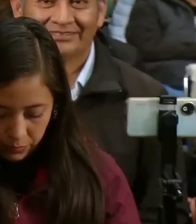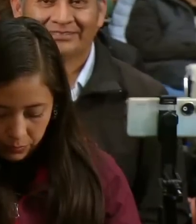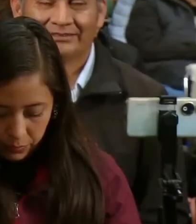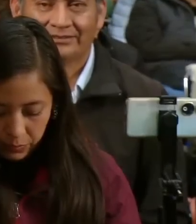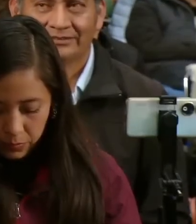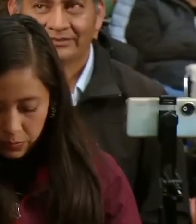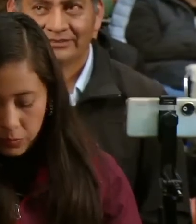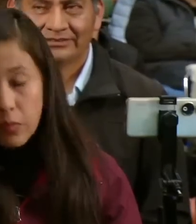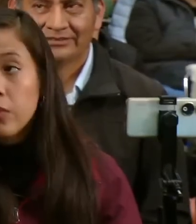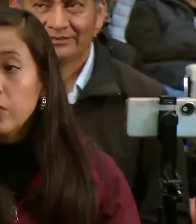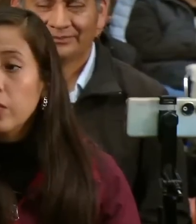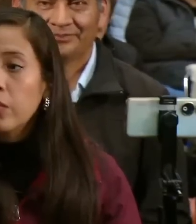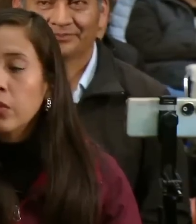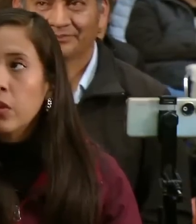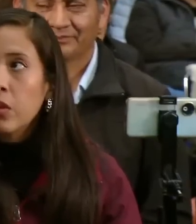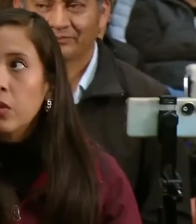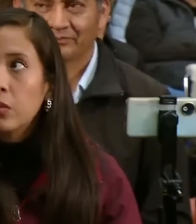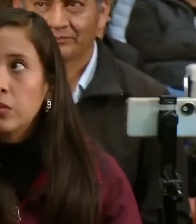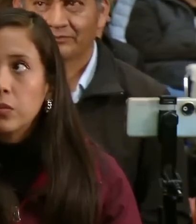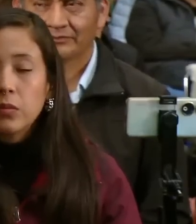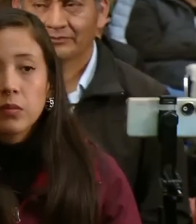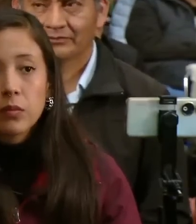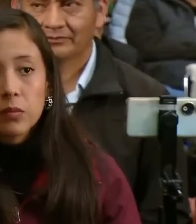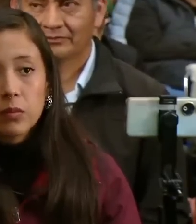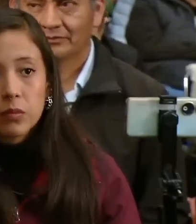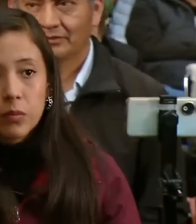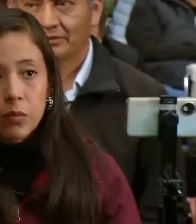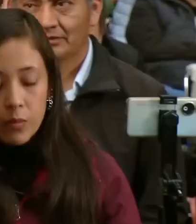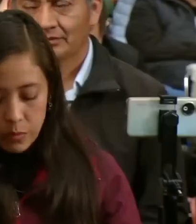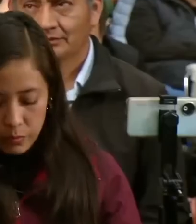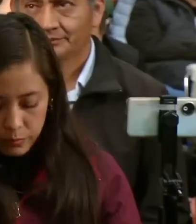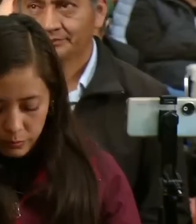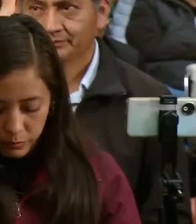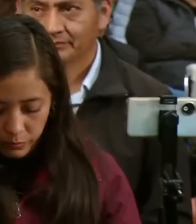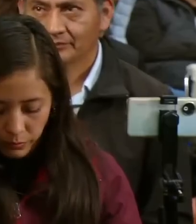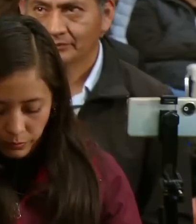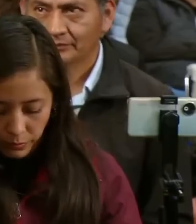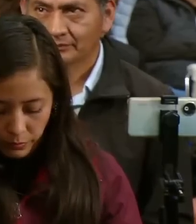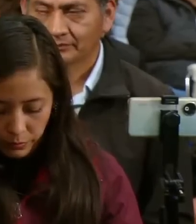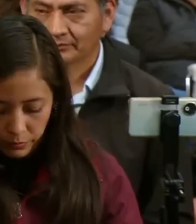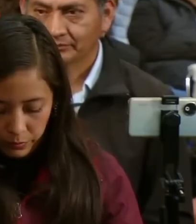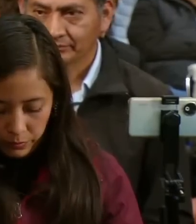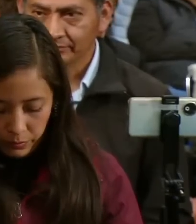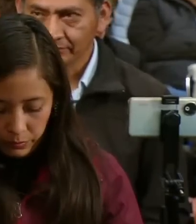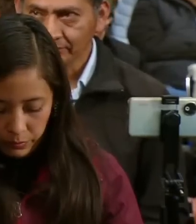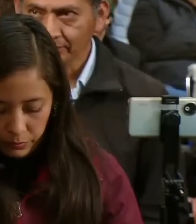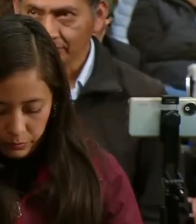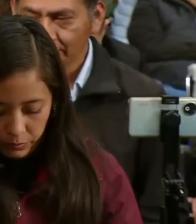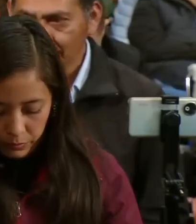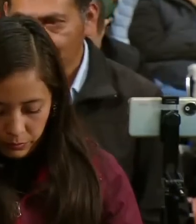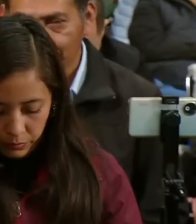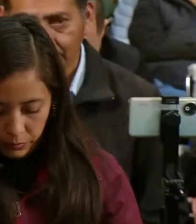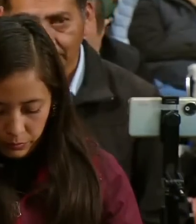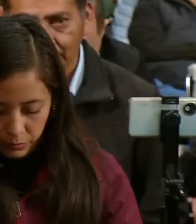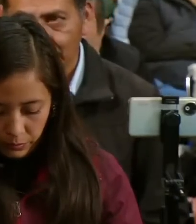tono bastante altanero al parecer usted cómo fue su percepción ahora que habló con él le bajó de